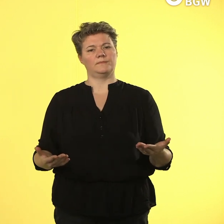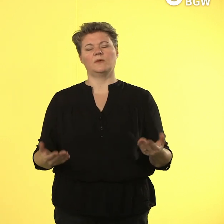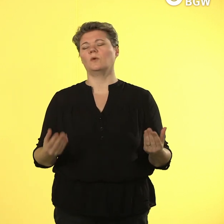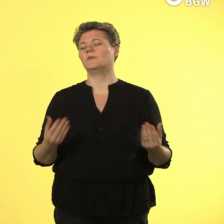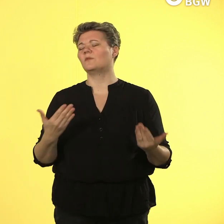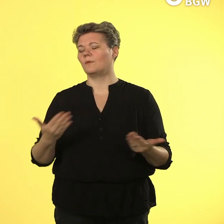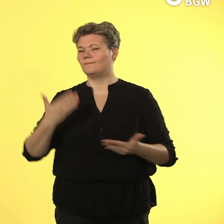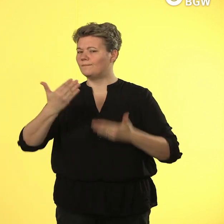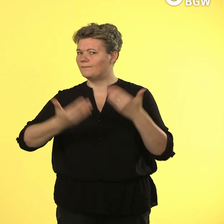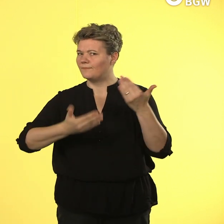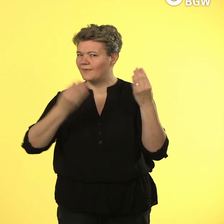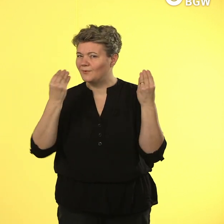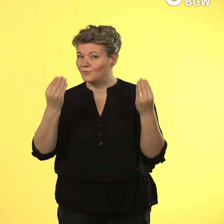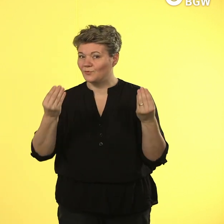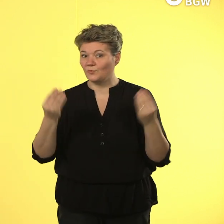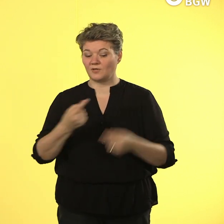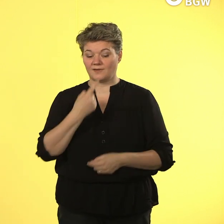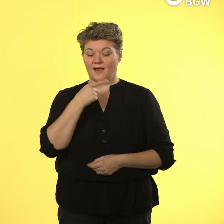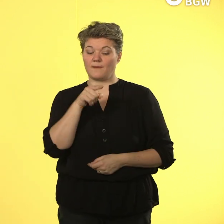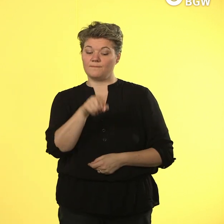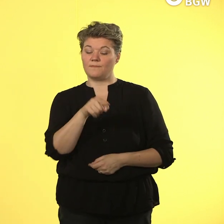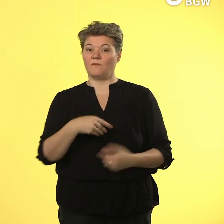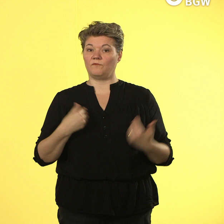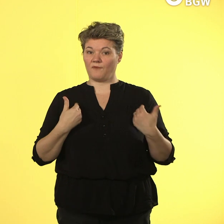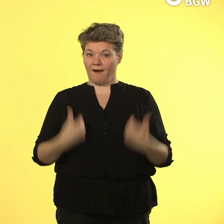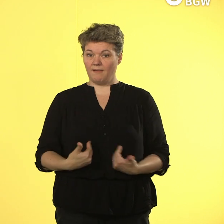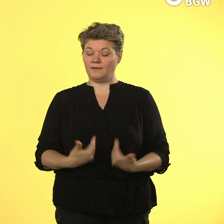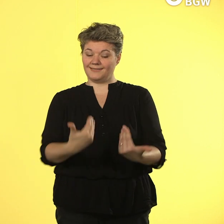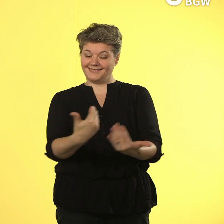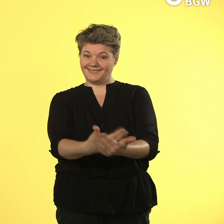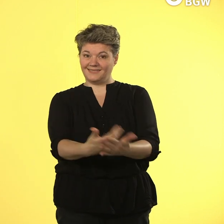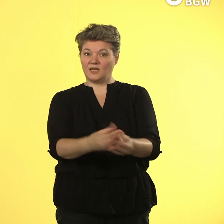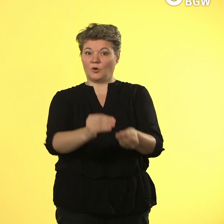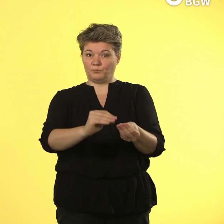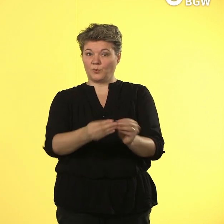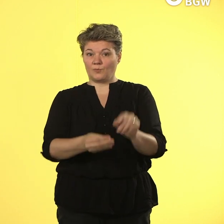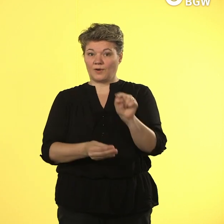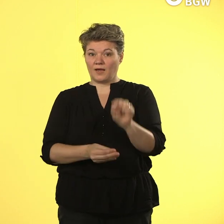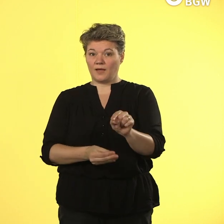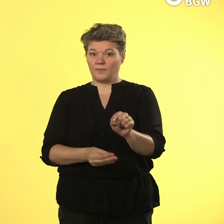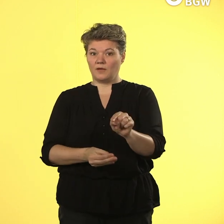die herausfordernden Verhaltensweisen der Klientin, des Klienten, die werden dann stärker. Die spüren den Stress im System,